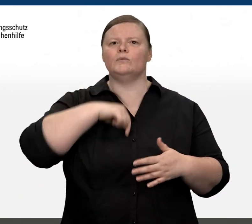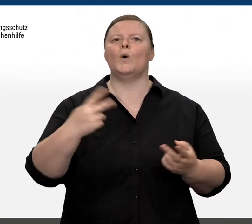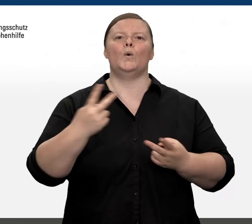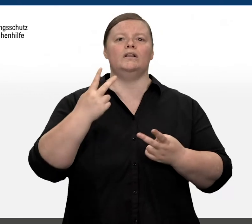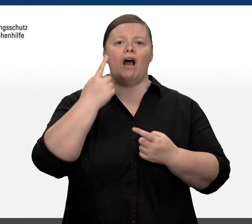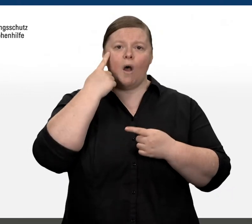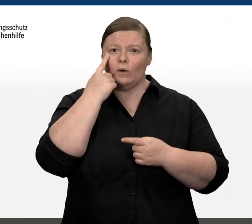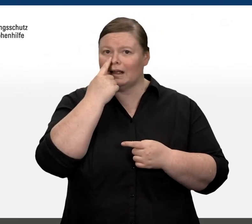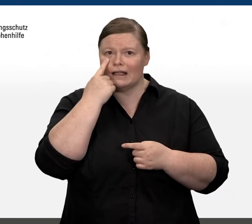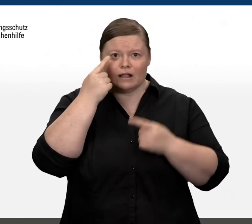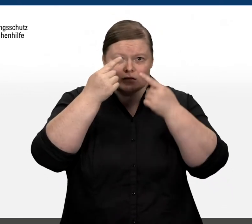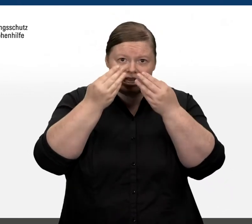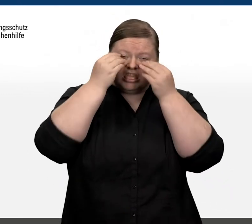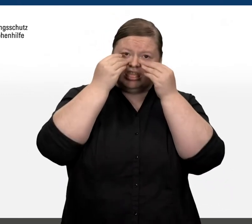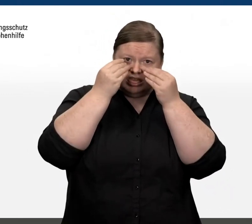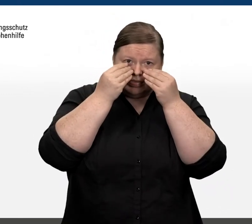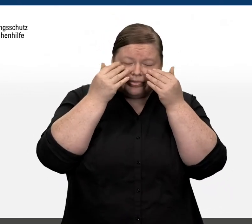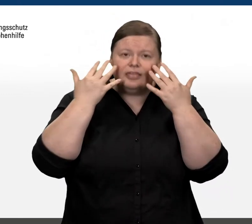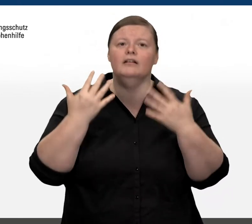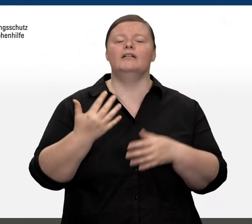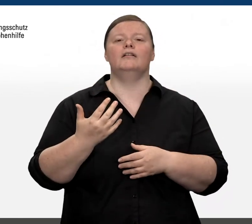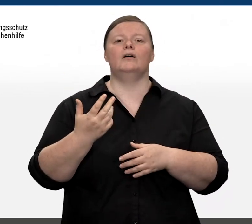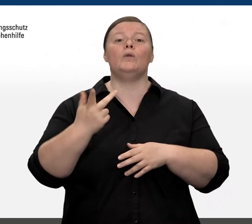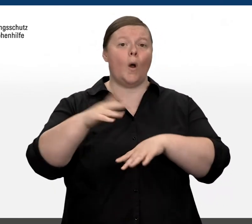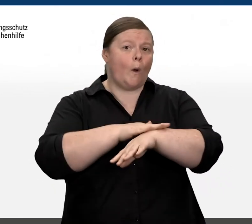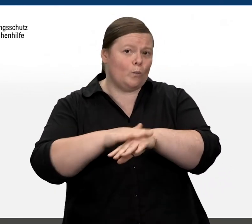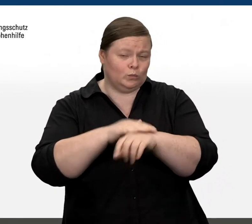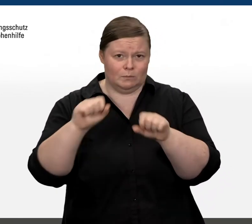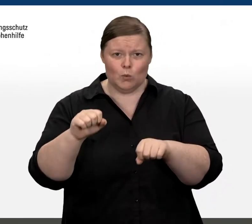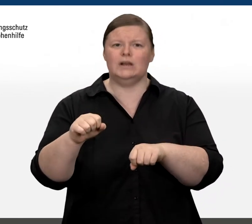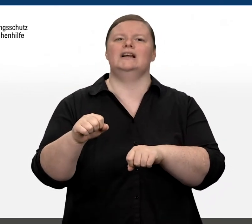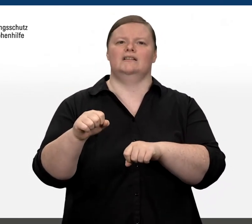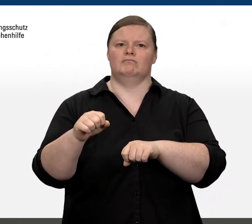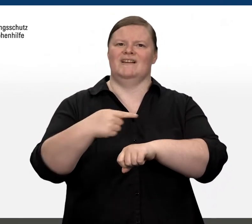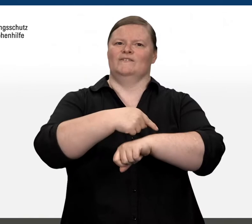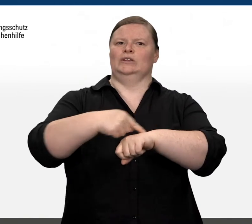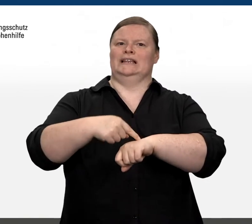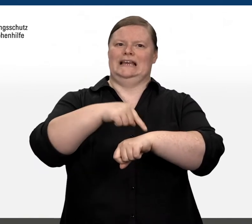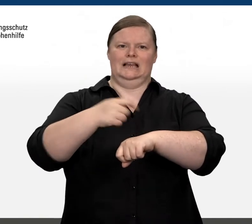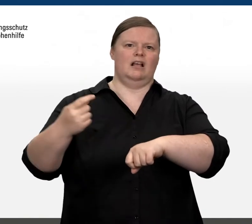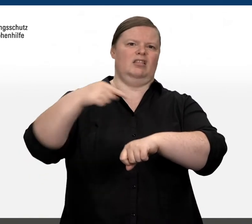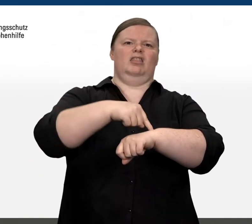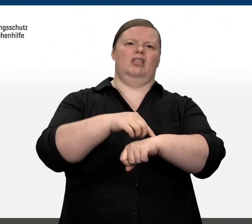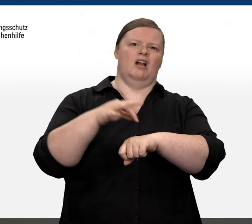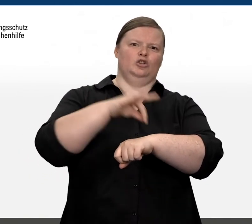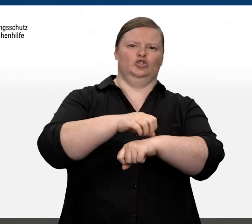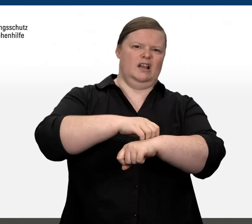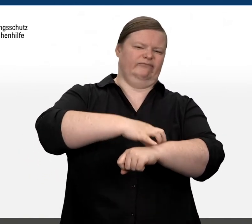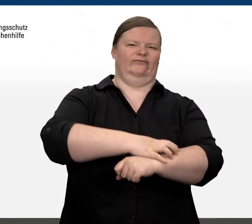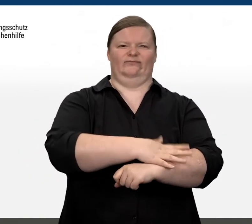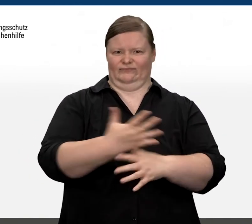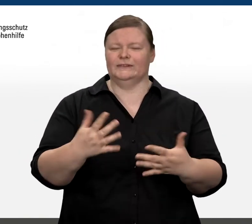Augen und die Haut, beispielsweise über Wunden, statt.